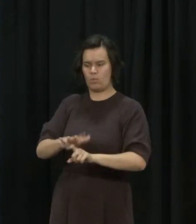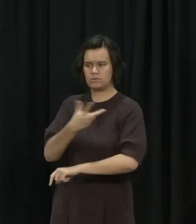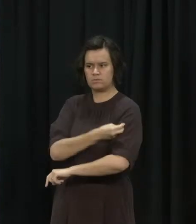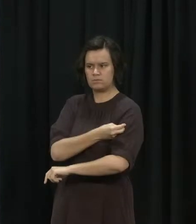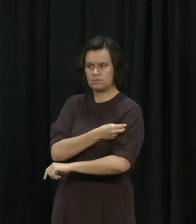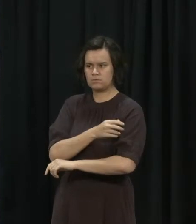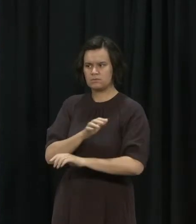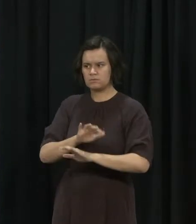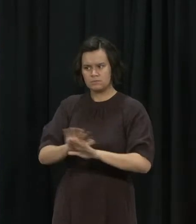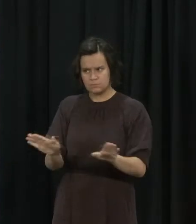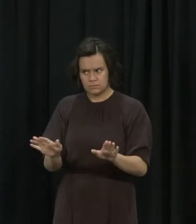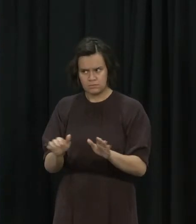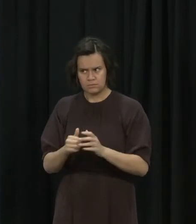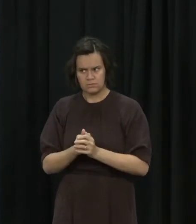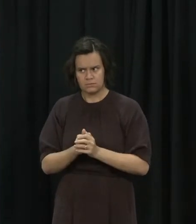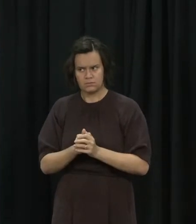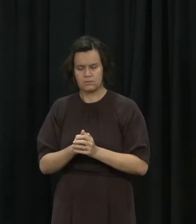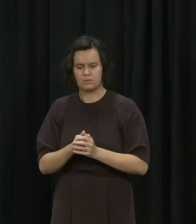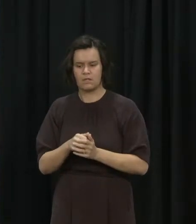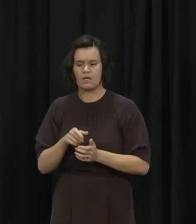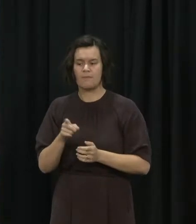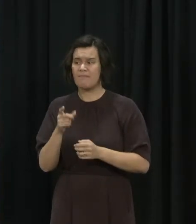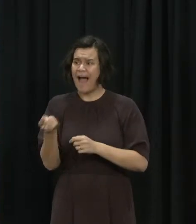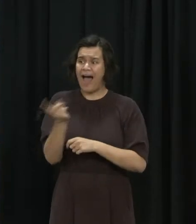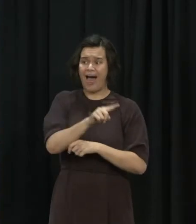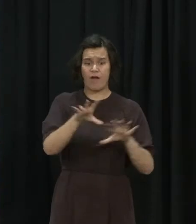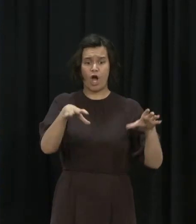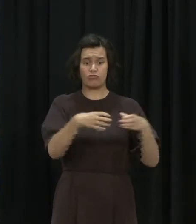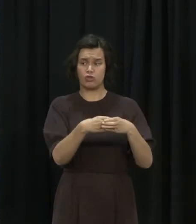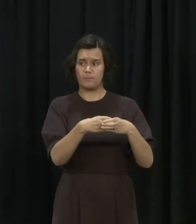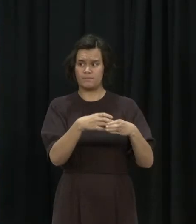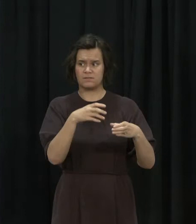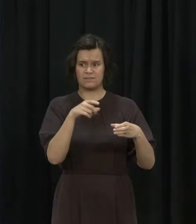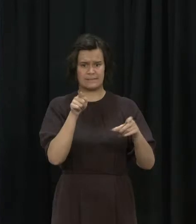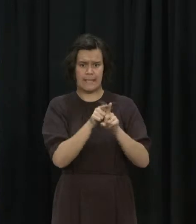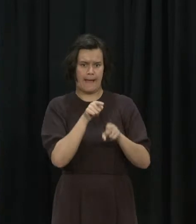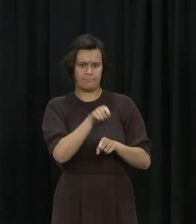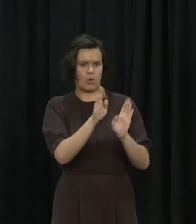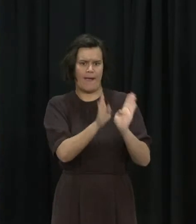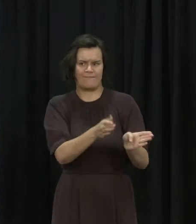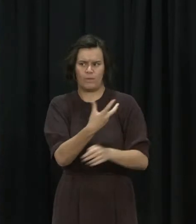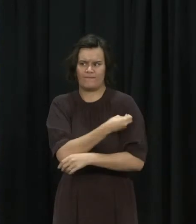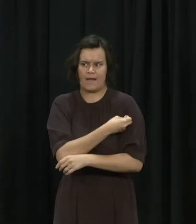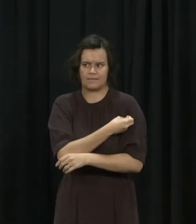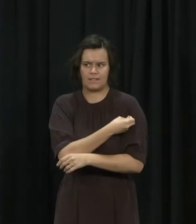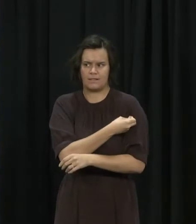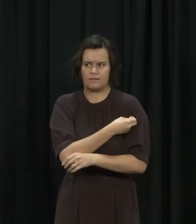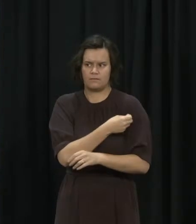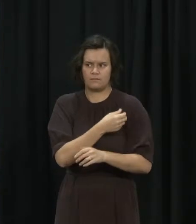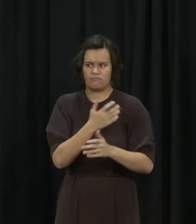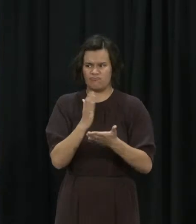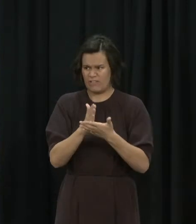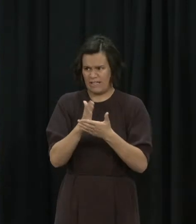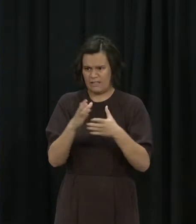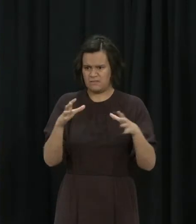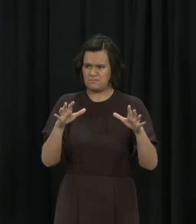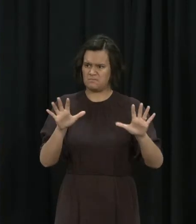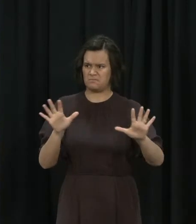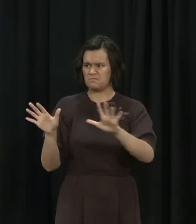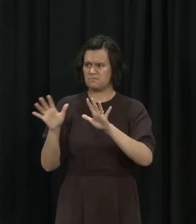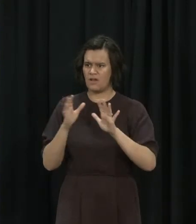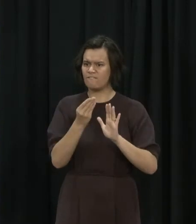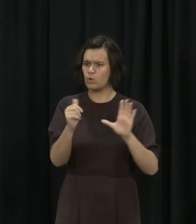E kore matou e whakahau kia